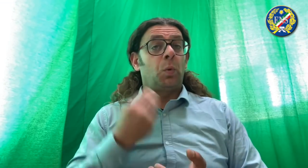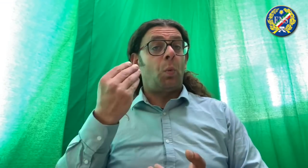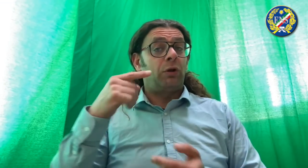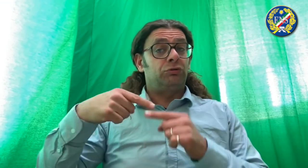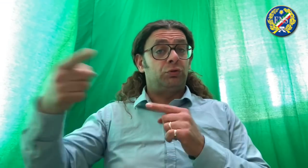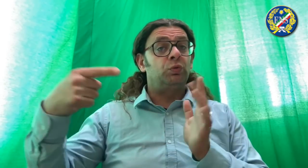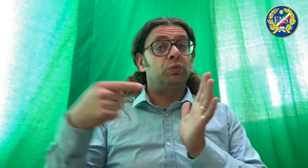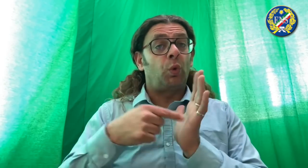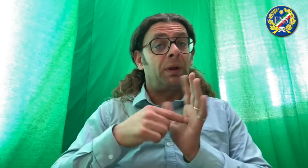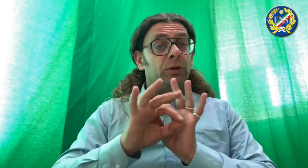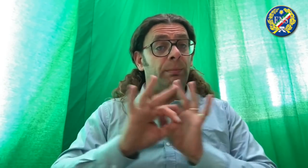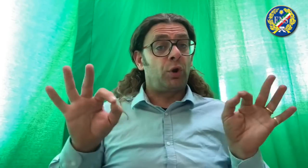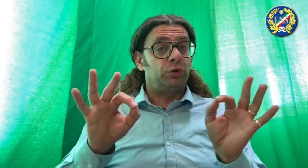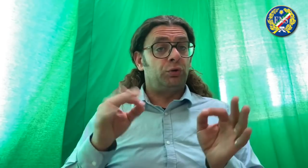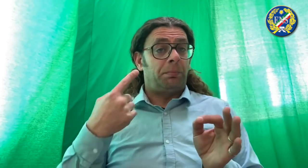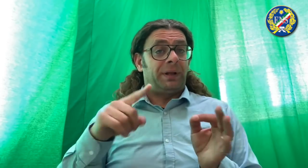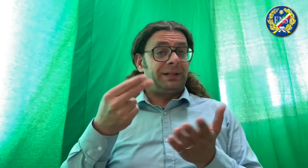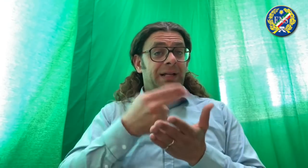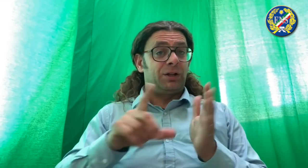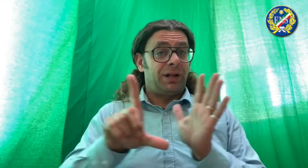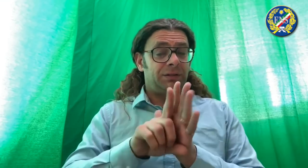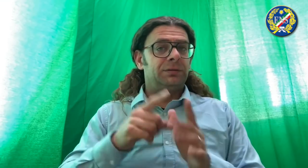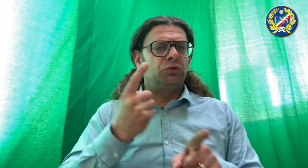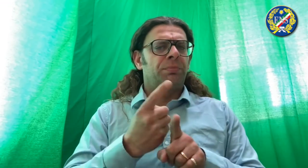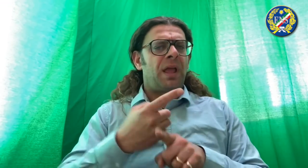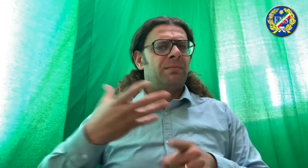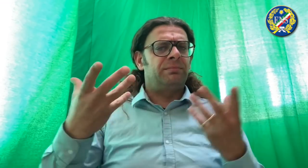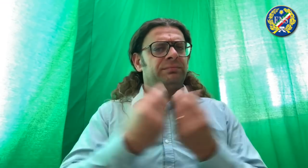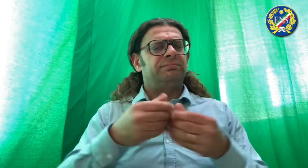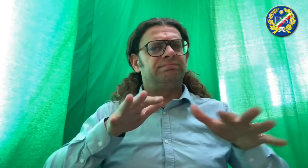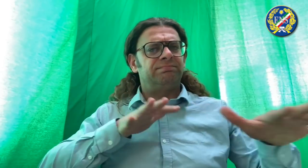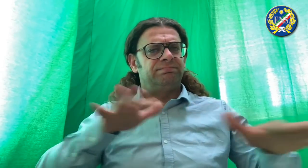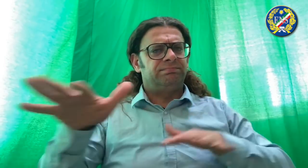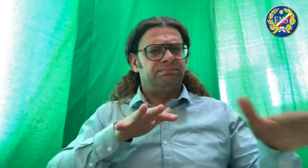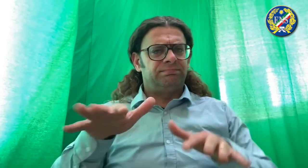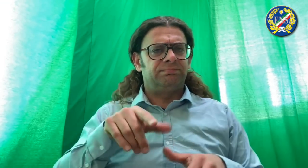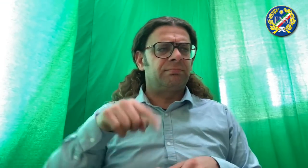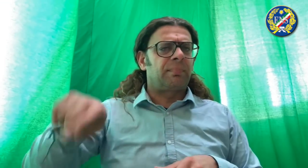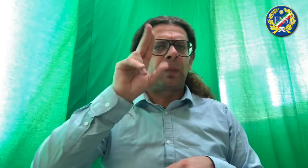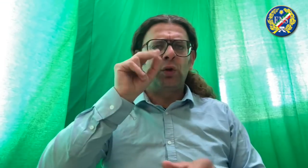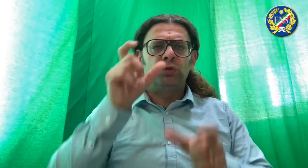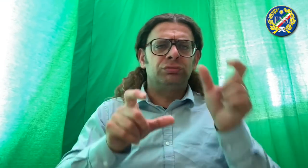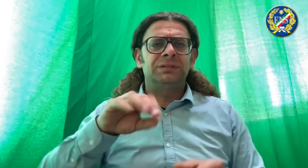Quando questo documento finalizzato al disegno di legge sarà pronto, ci mobiliteremo attraverso le nostre conoscenze